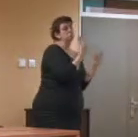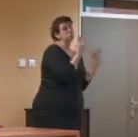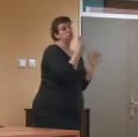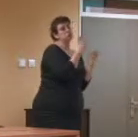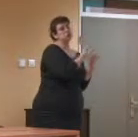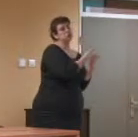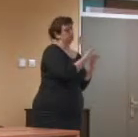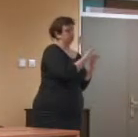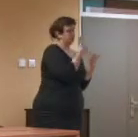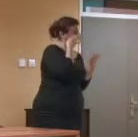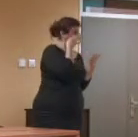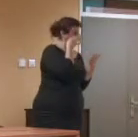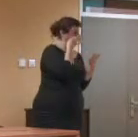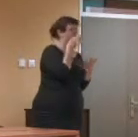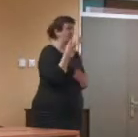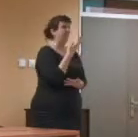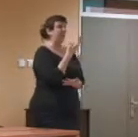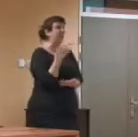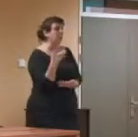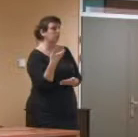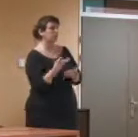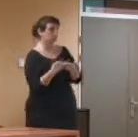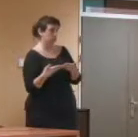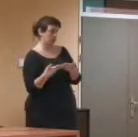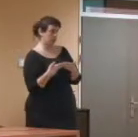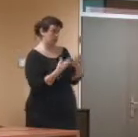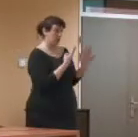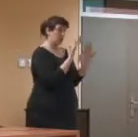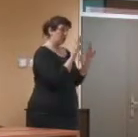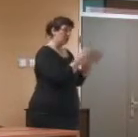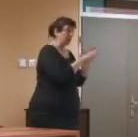a 500 millones de euros, con todos los defectos